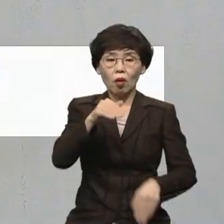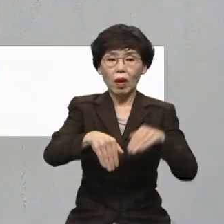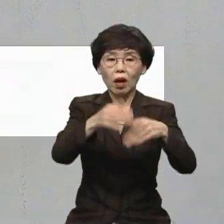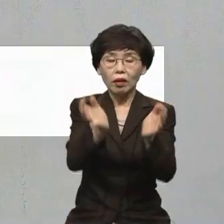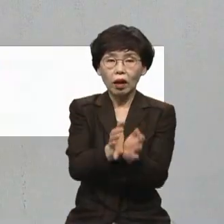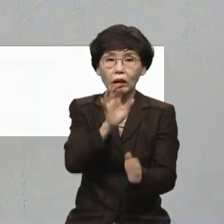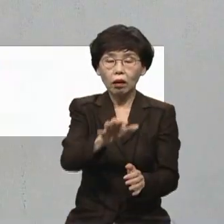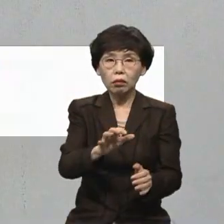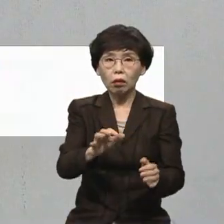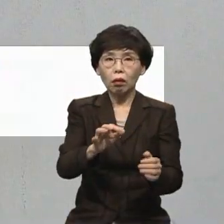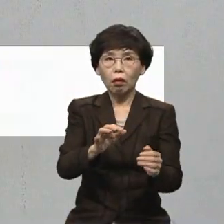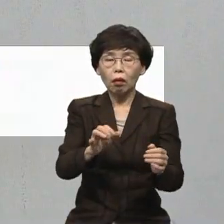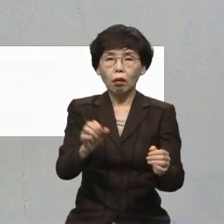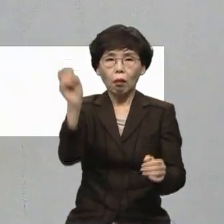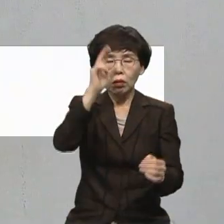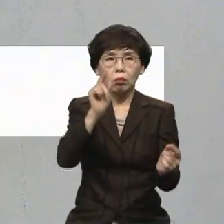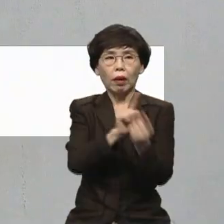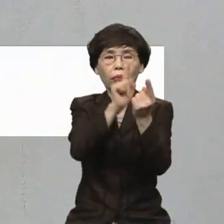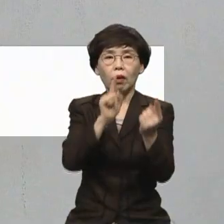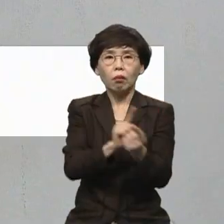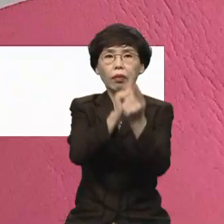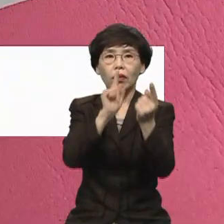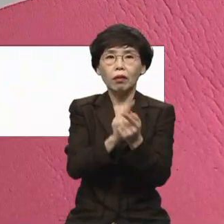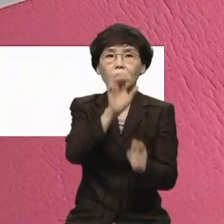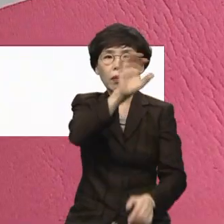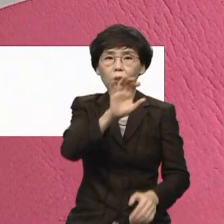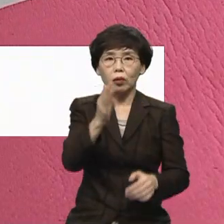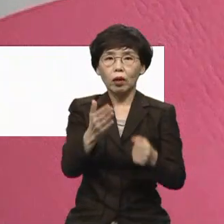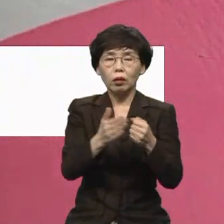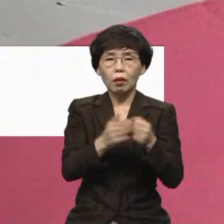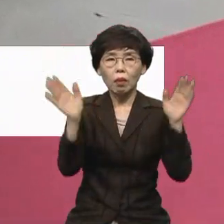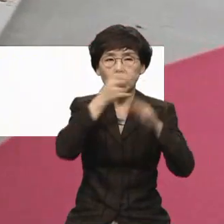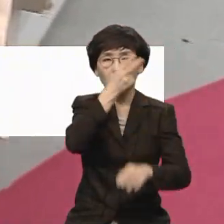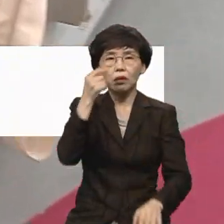발레단에서 직접 마주치는 일이 반복되면서 A 씨는 수면 장애 등 불안